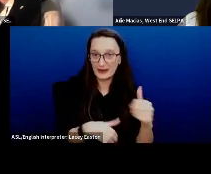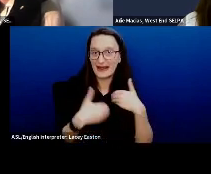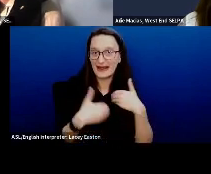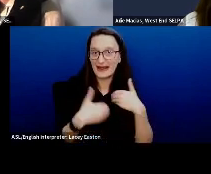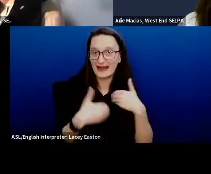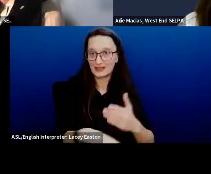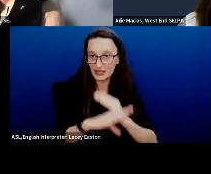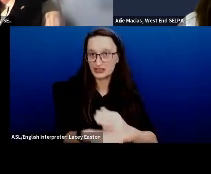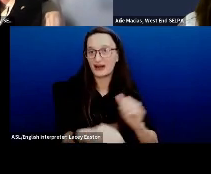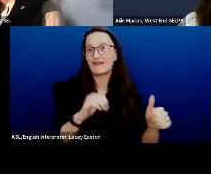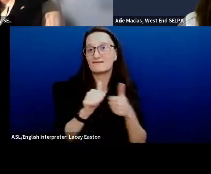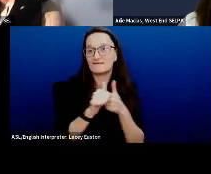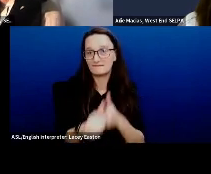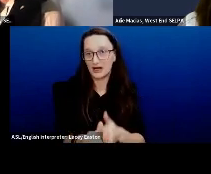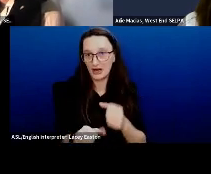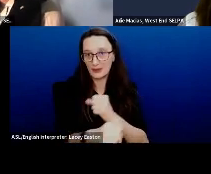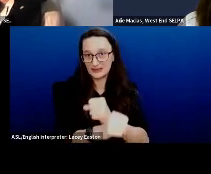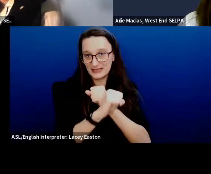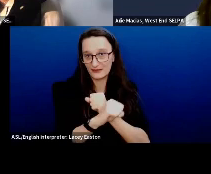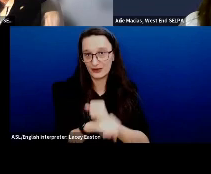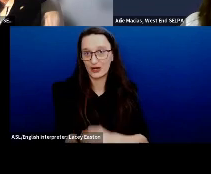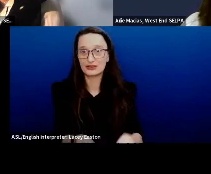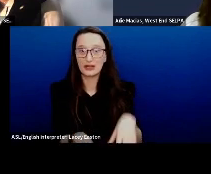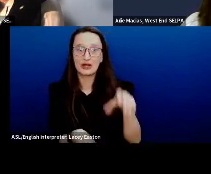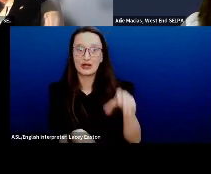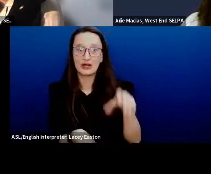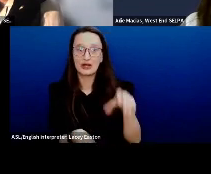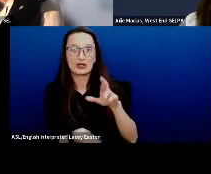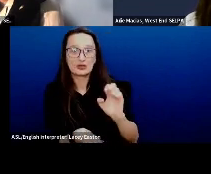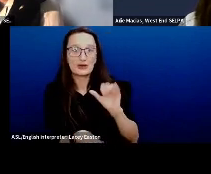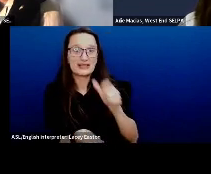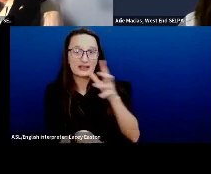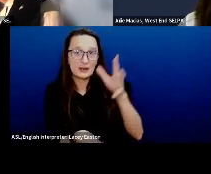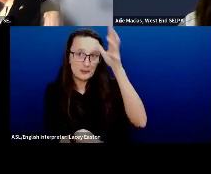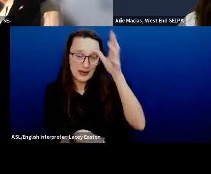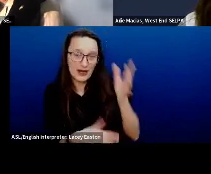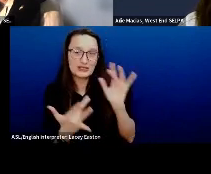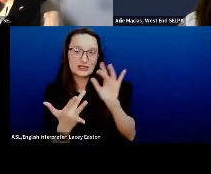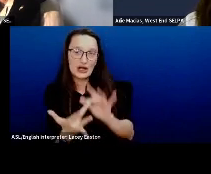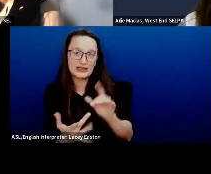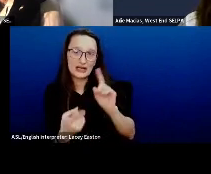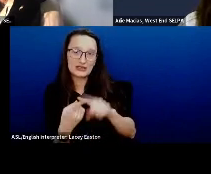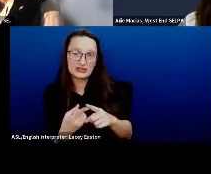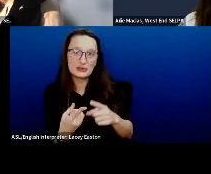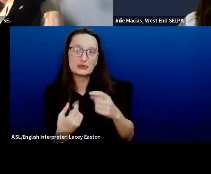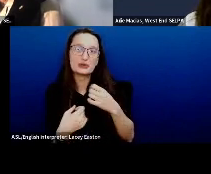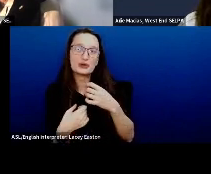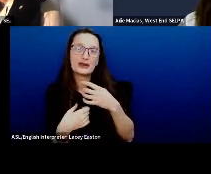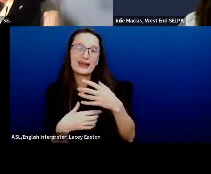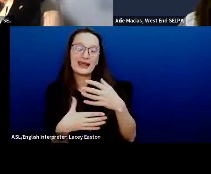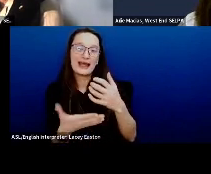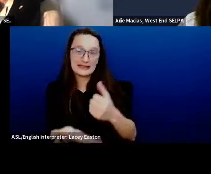sus garantías procesales una descripción de otras opciones que el equipo de iep consideró y las